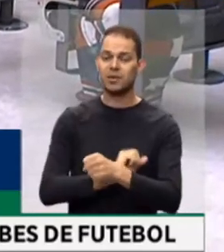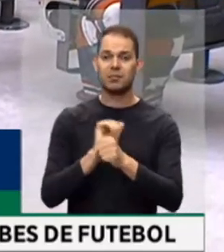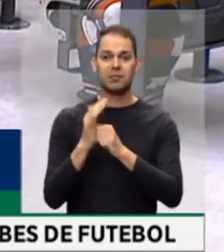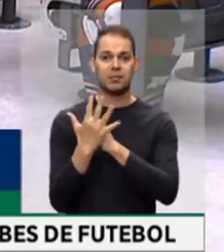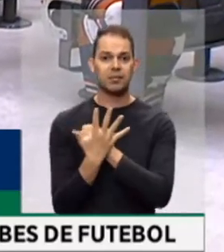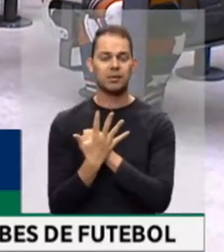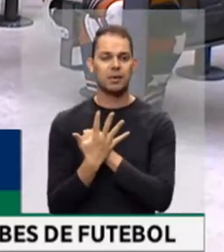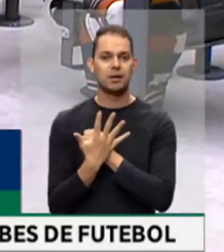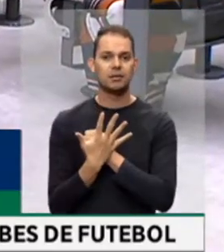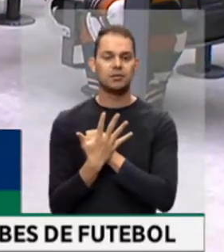PARCELAMENTO DESSAS DÍVIDAS E AÍ AGORA, CHEGOU ESSE MOMENTO